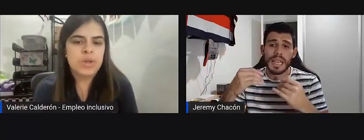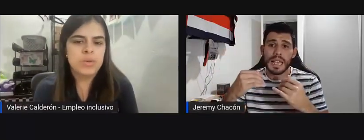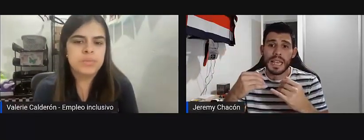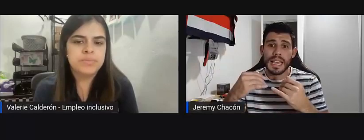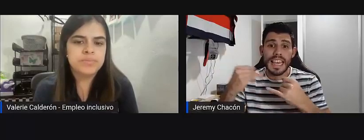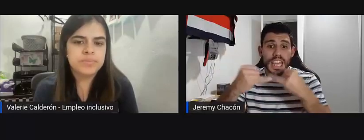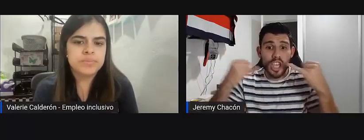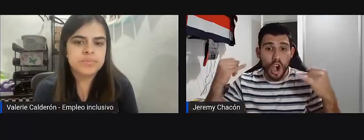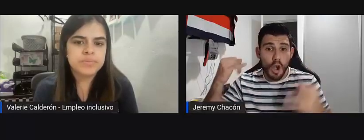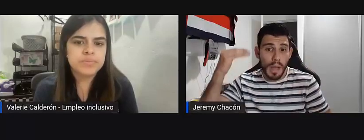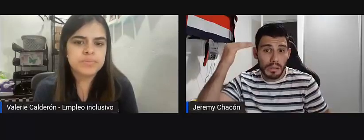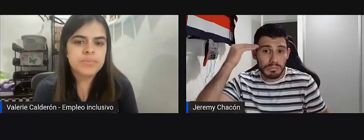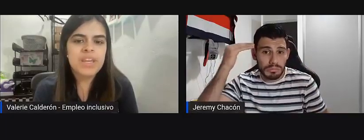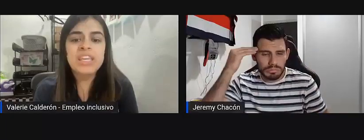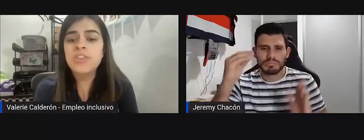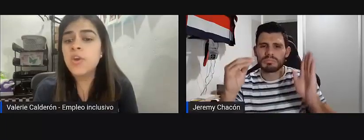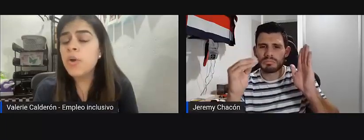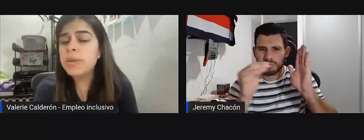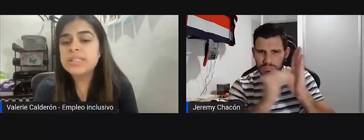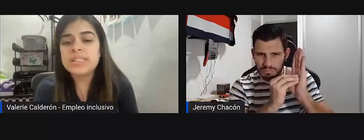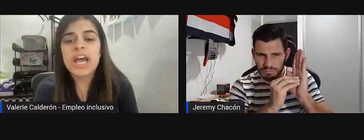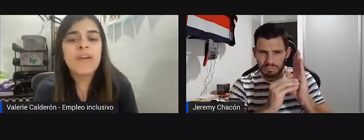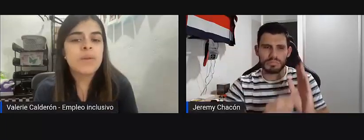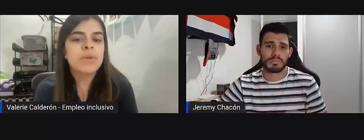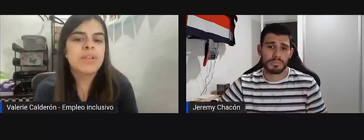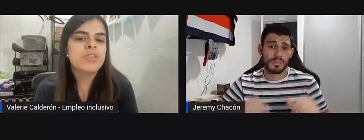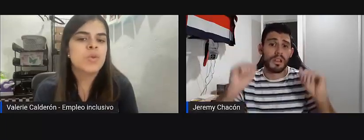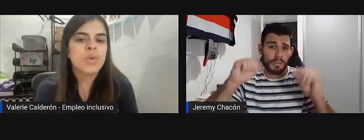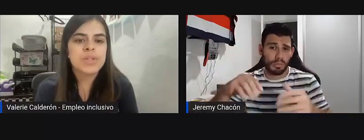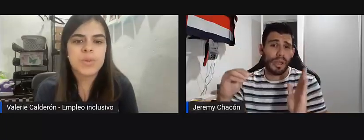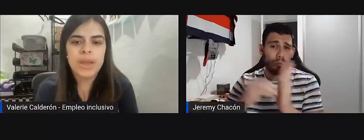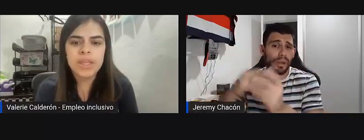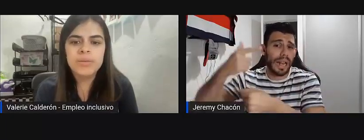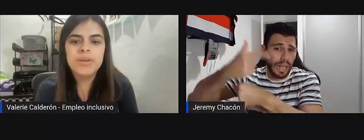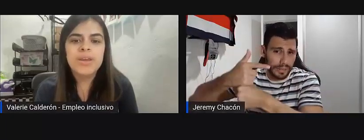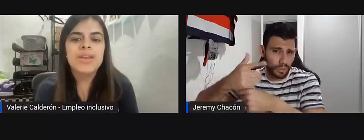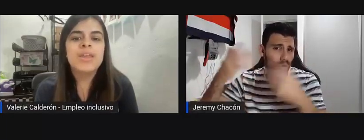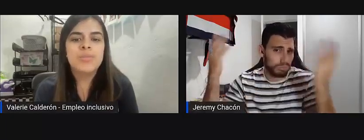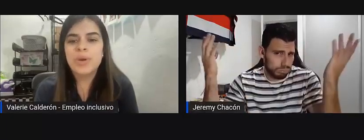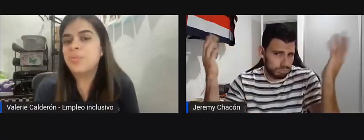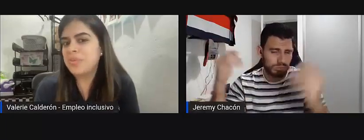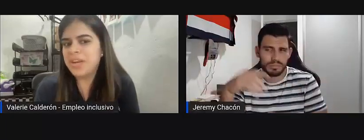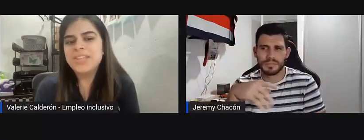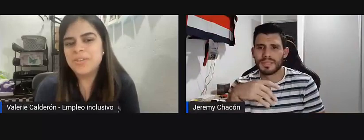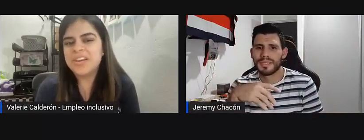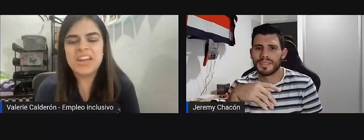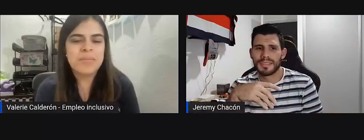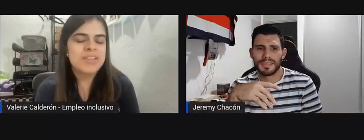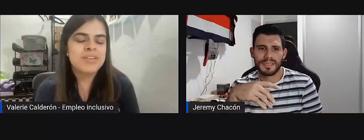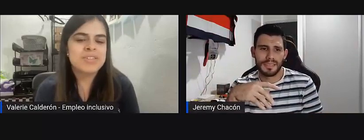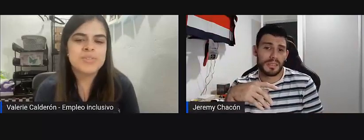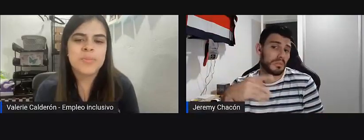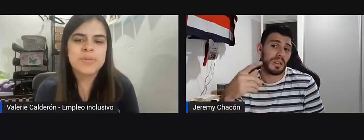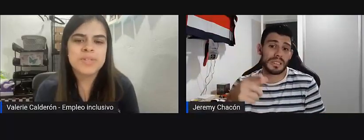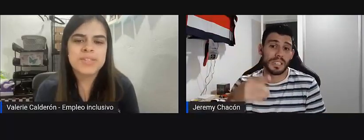el currículum idiomas Y saben verdad todo eso va ahí y pueden ponerlesco claramente si son personas